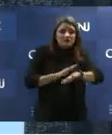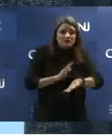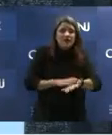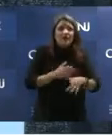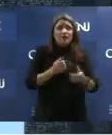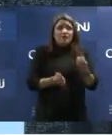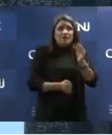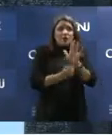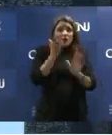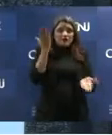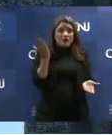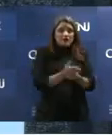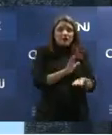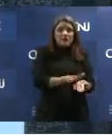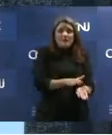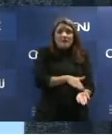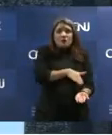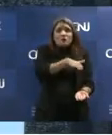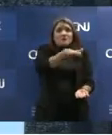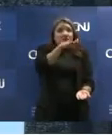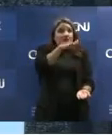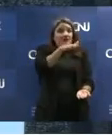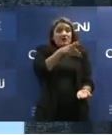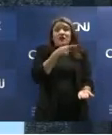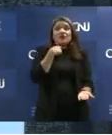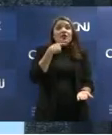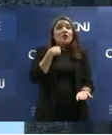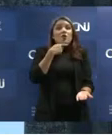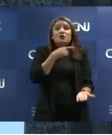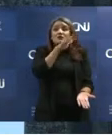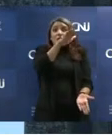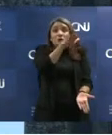Ele não consegue vencer essa luta. Então, é muito importante.